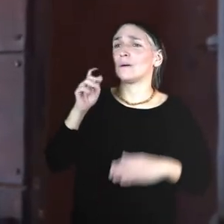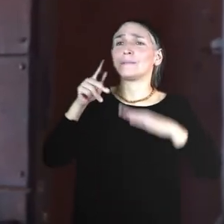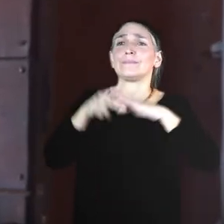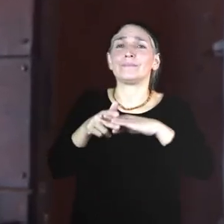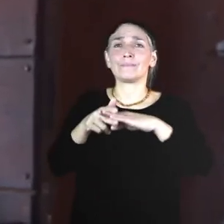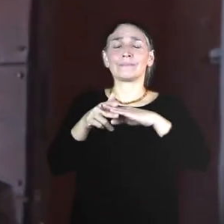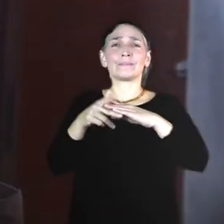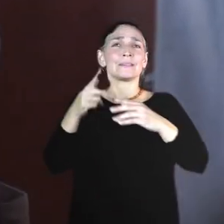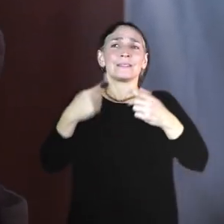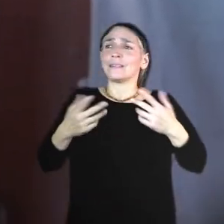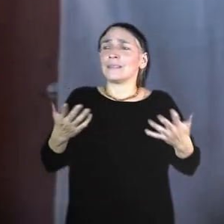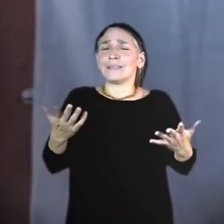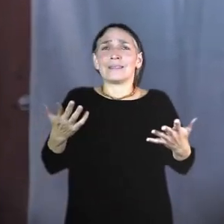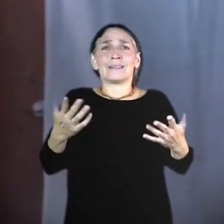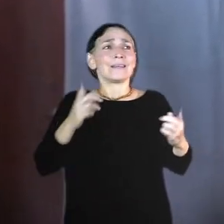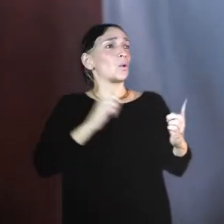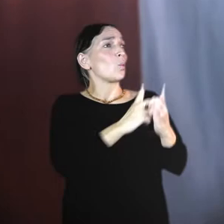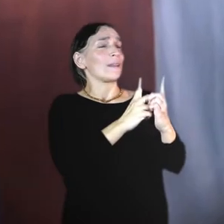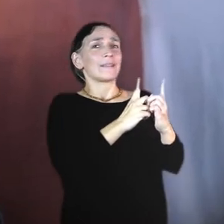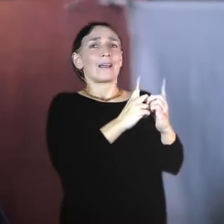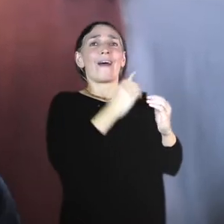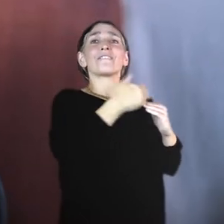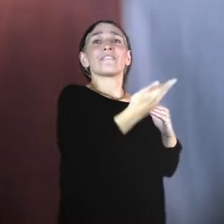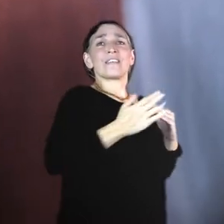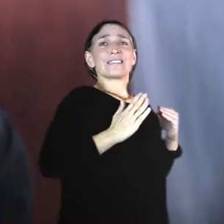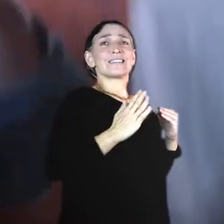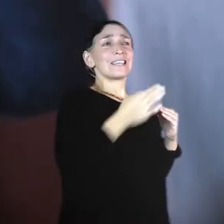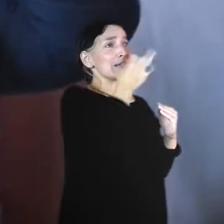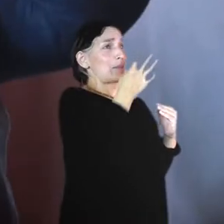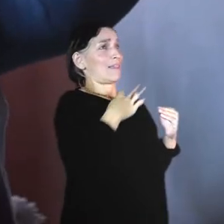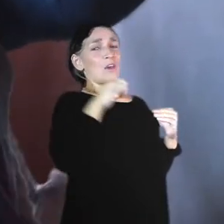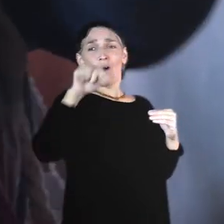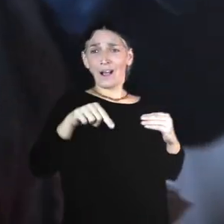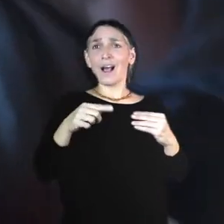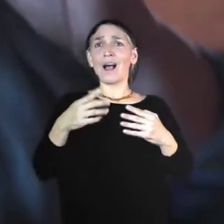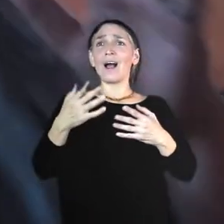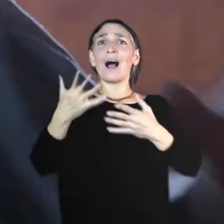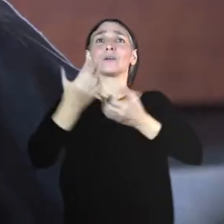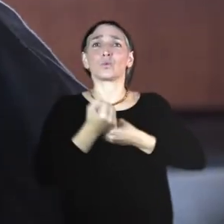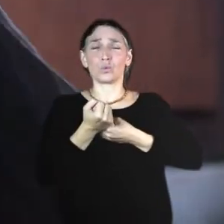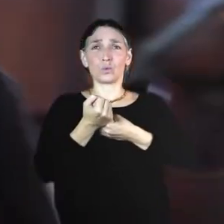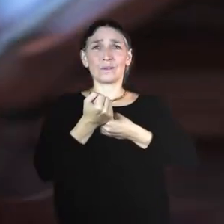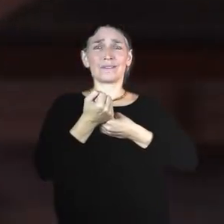disculpen que las interrumpa pero... pero me encontré con una vecina que me dijo que acá me podían ayudar.